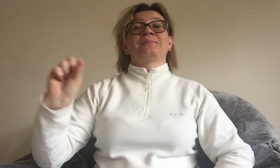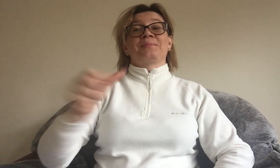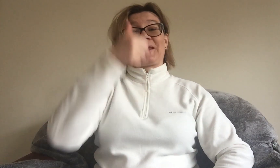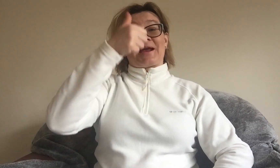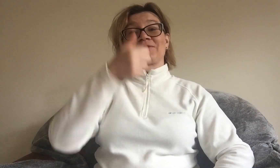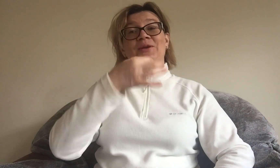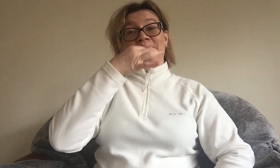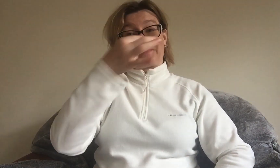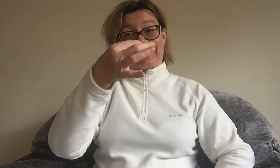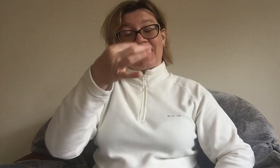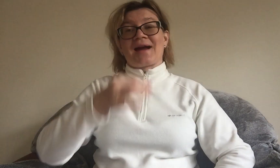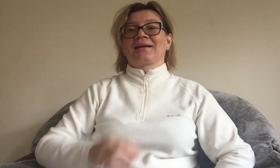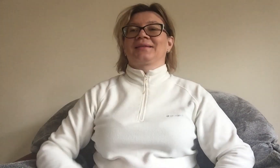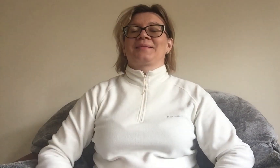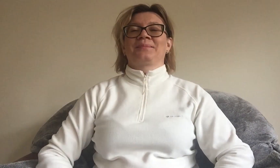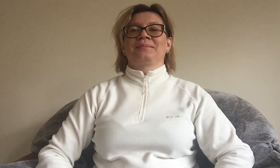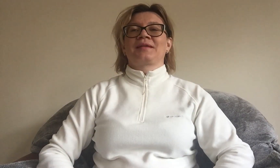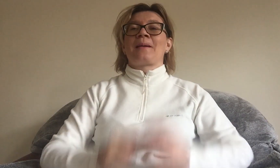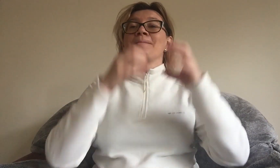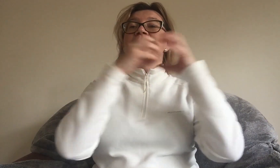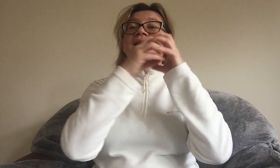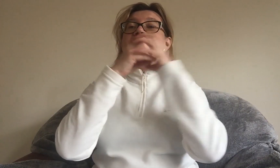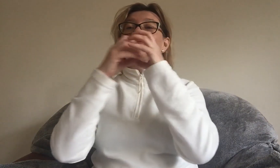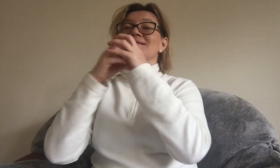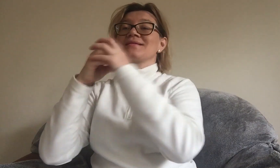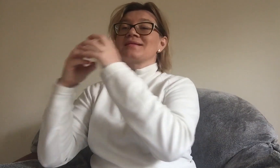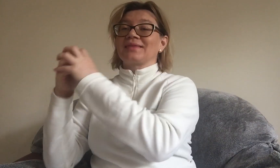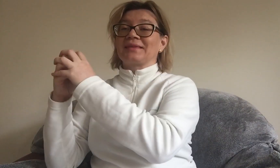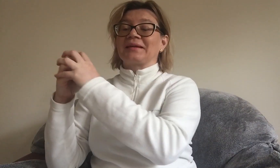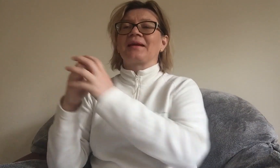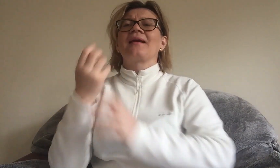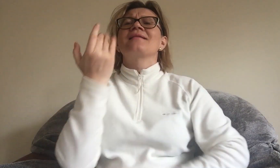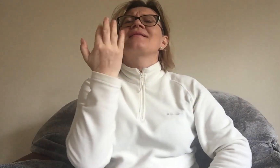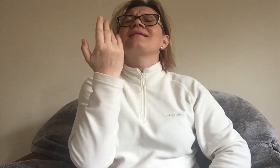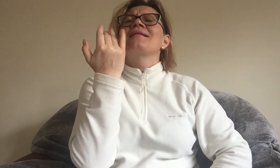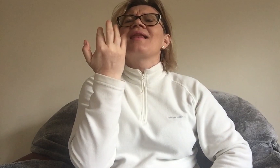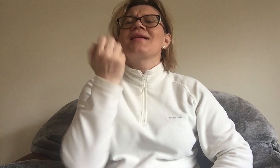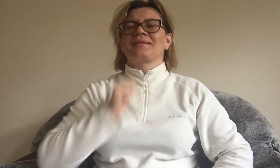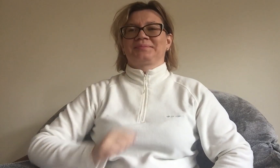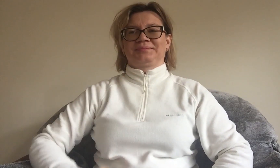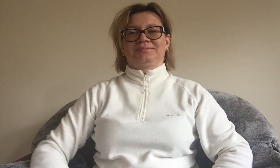1. Ile było planet ?